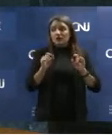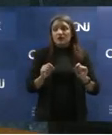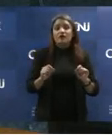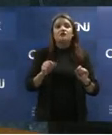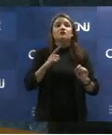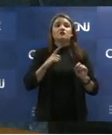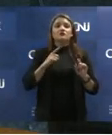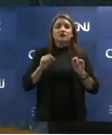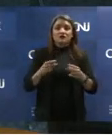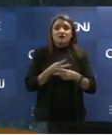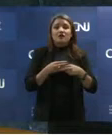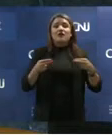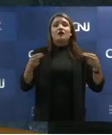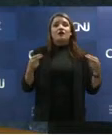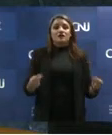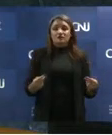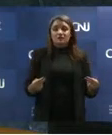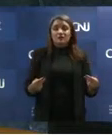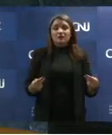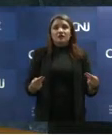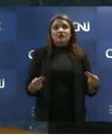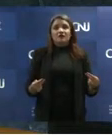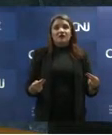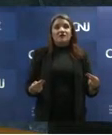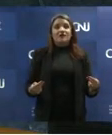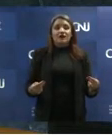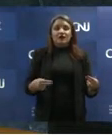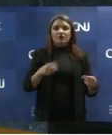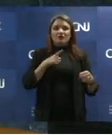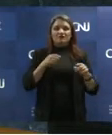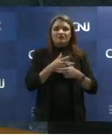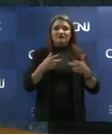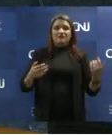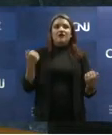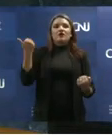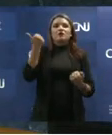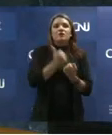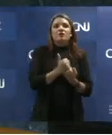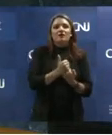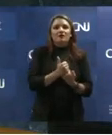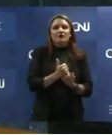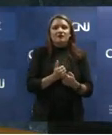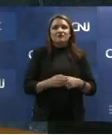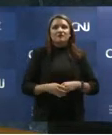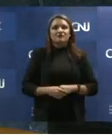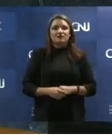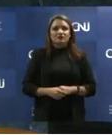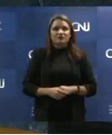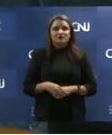São comarcas em que o juiz fica em substituição ou rodando. Alguns se acidentam nesse interregno.